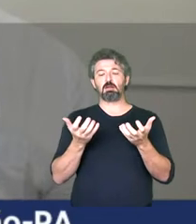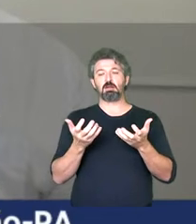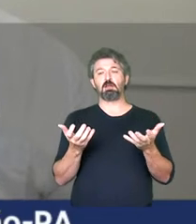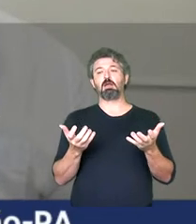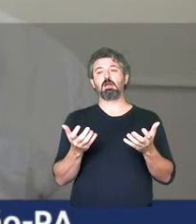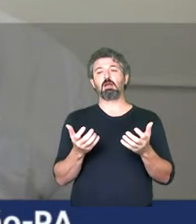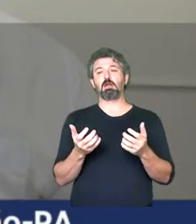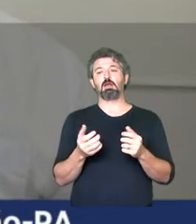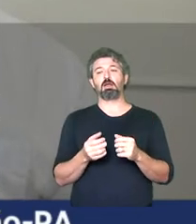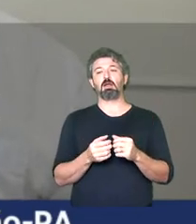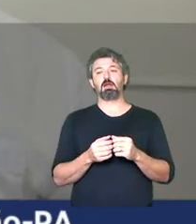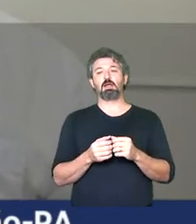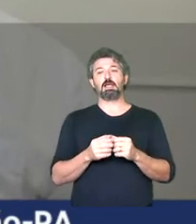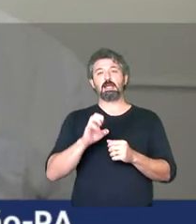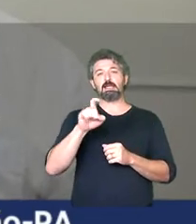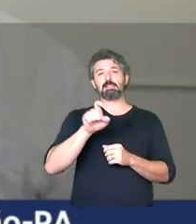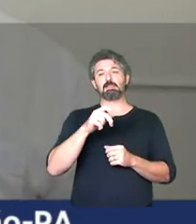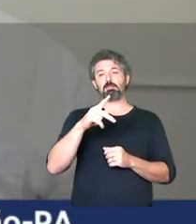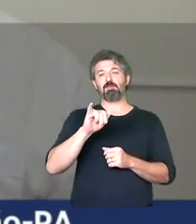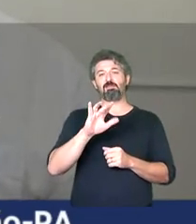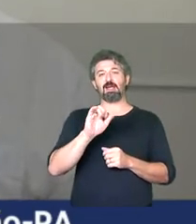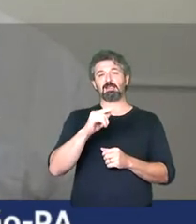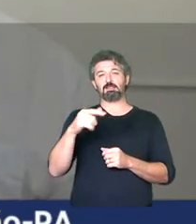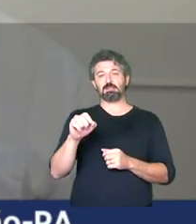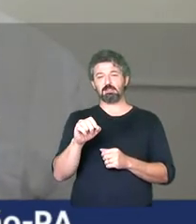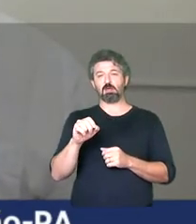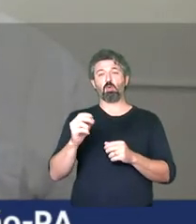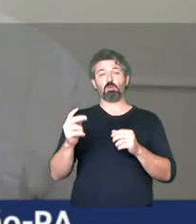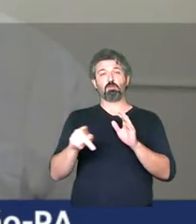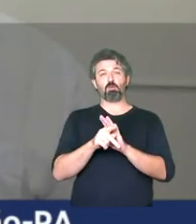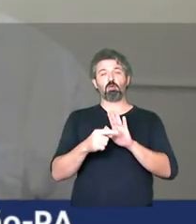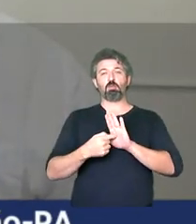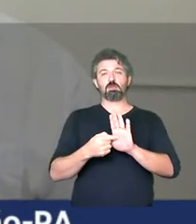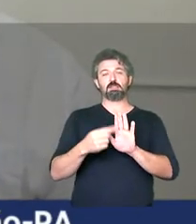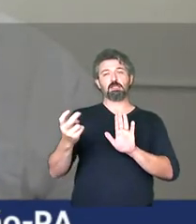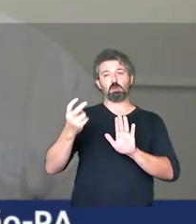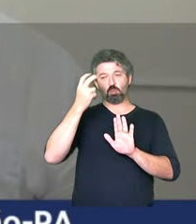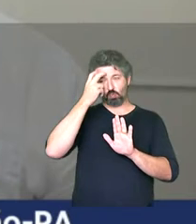EMENDAS NÚMERO 1 E 2. PROPONDO INSERÇÃO DO ROL EXEMPLIFICATIVO DE MANIFESTAÇÕES CULTURAIS A